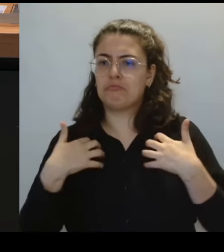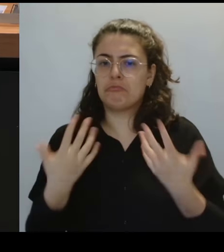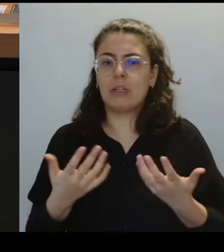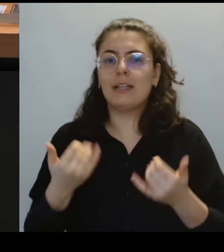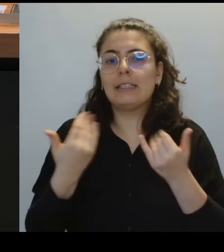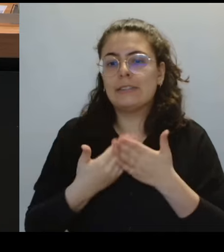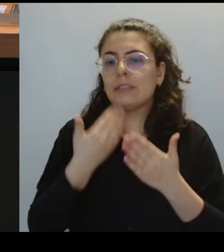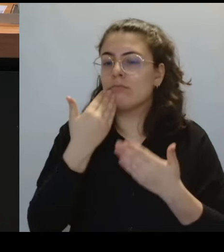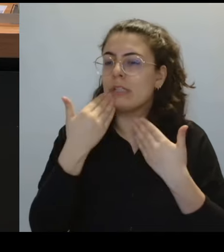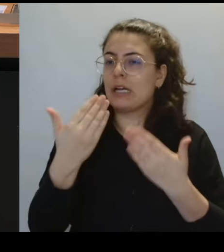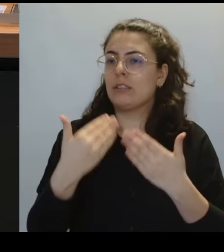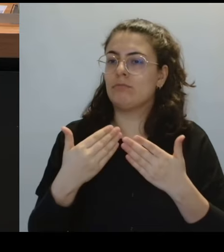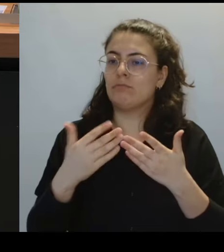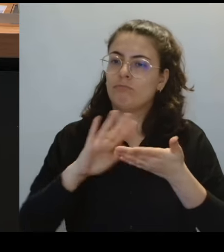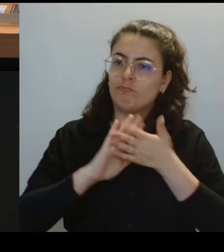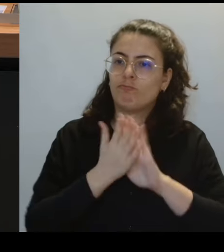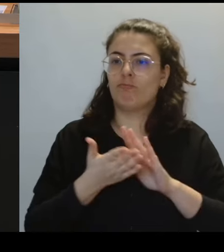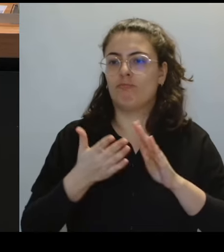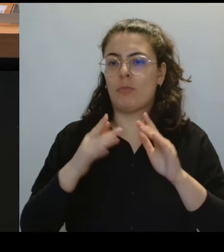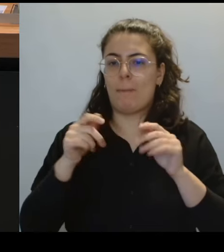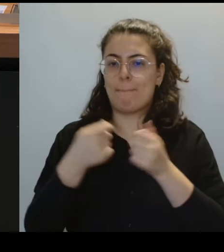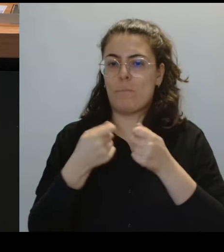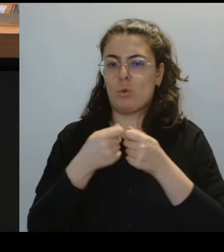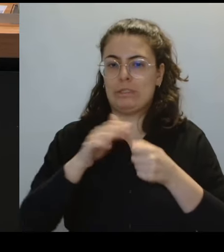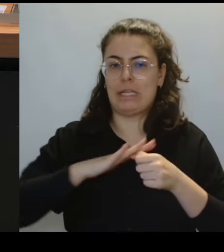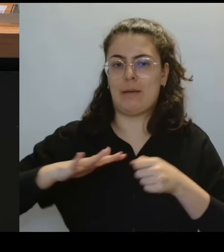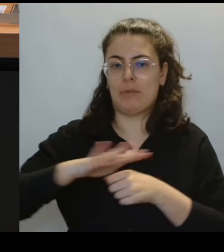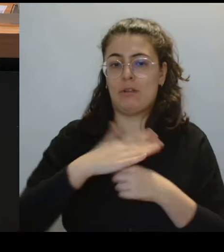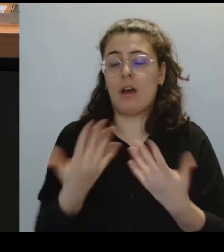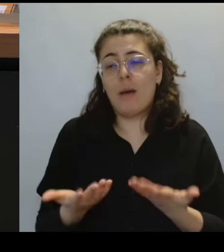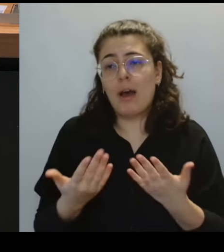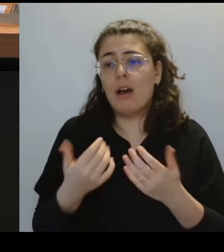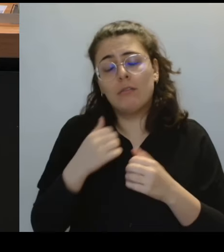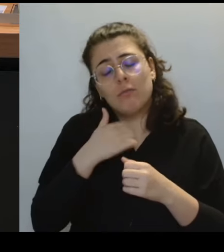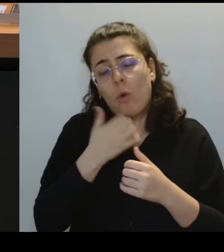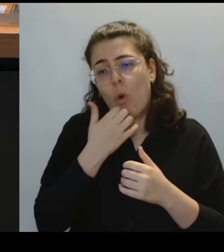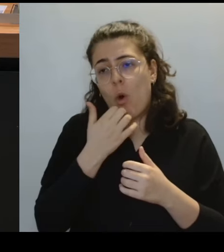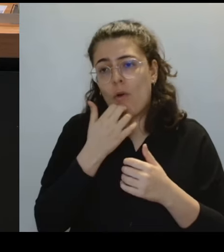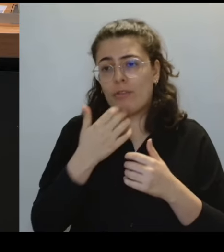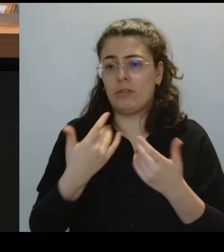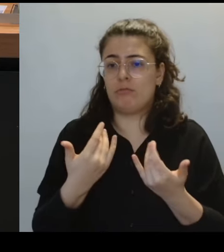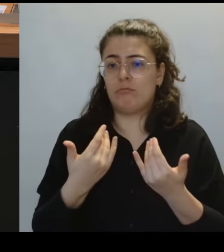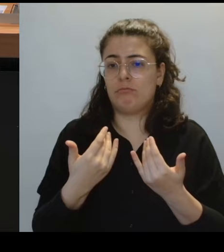wenn nun auch tatsächlich umsetzbare Maßnahmen vor der eigenen Haustür unterstützt werden. Vielen Dank. (Beifall)